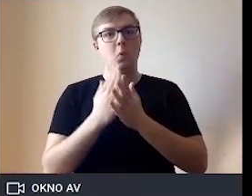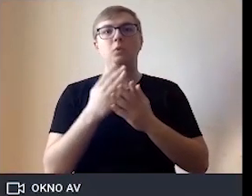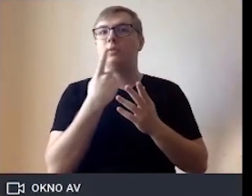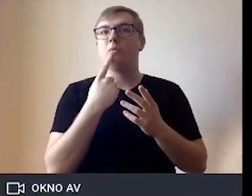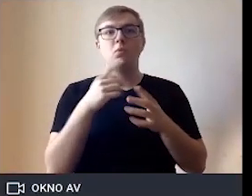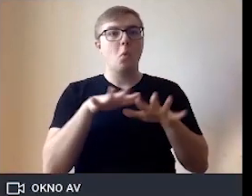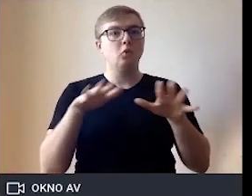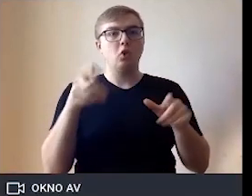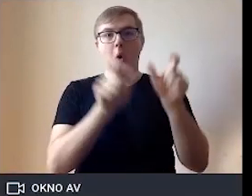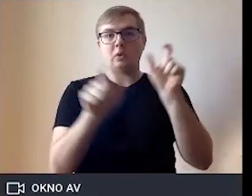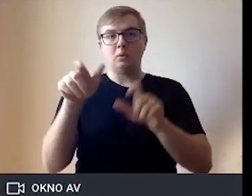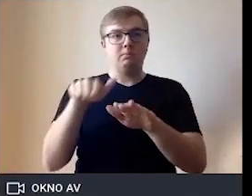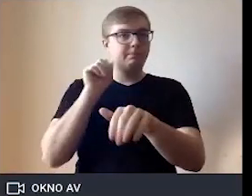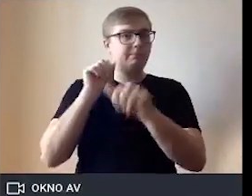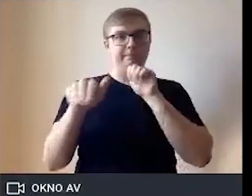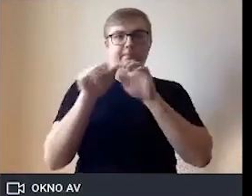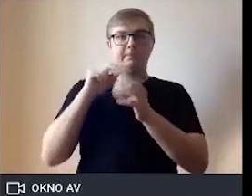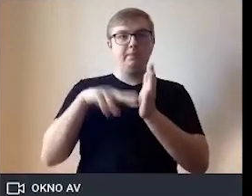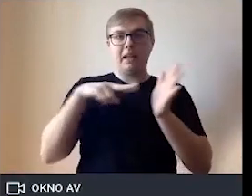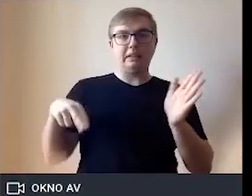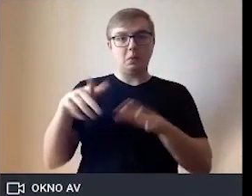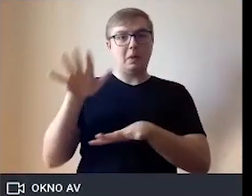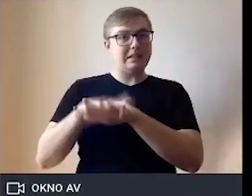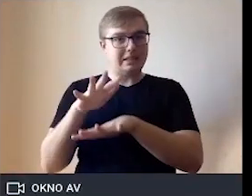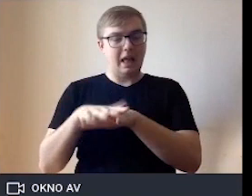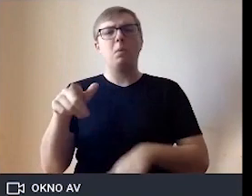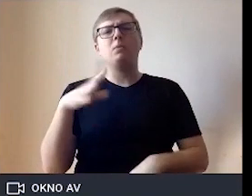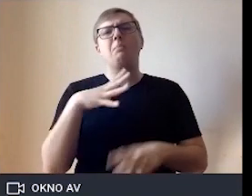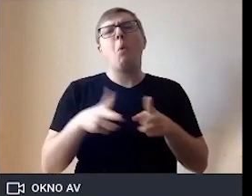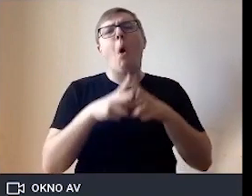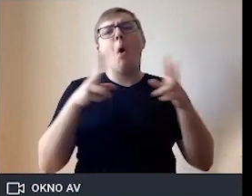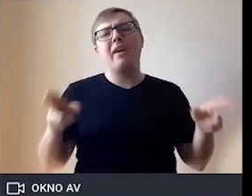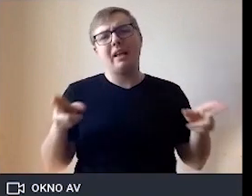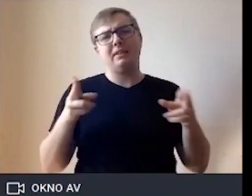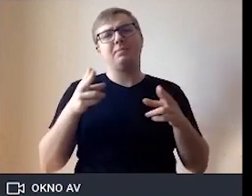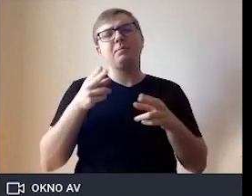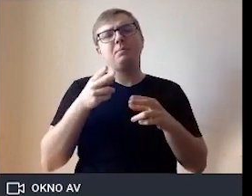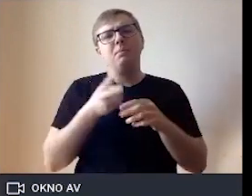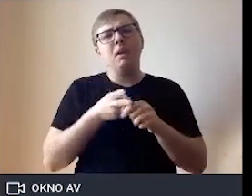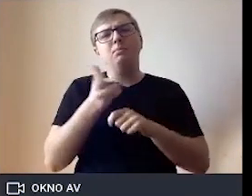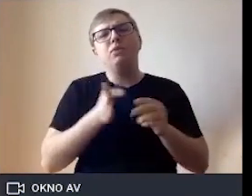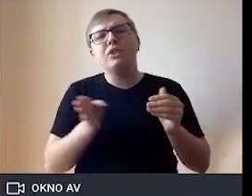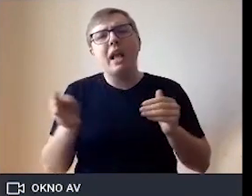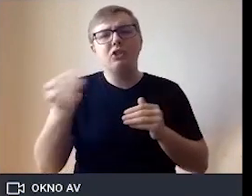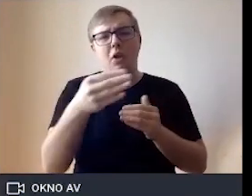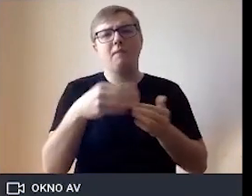Mnóstwo osób odchodzi od stosowania SJM. Dlatego nazywamy to okresem "przejściowym, chwilowym".